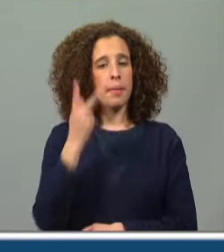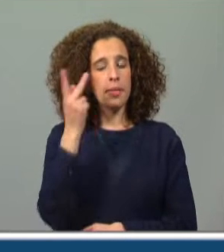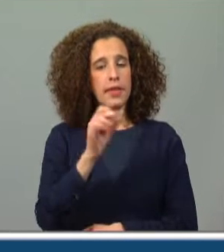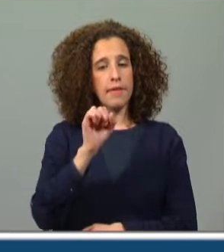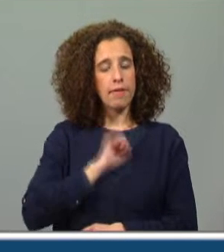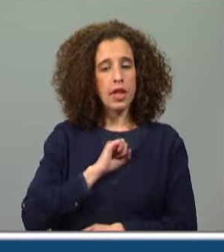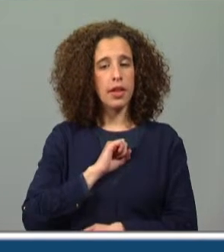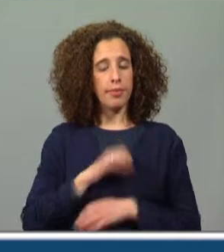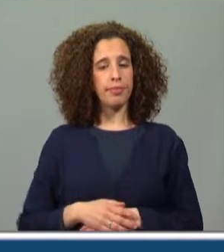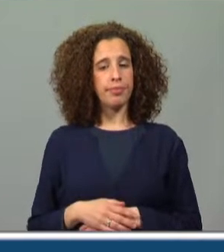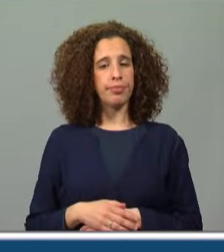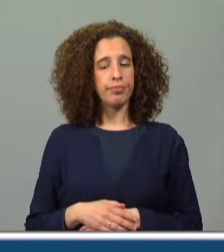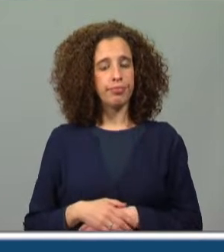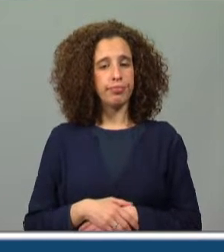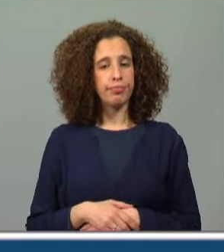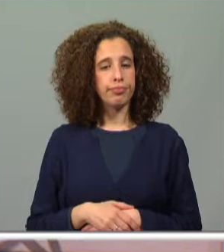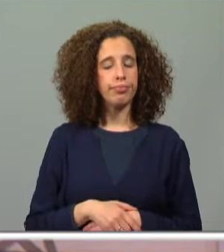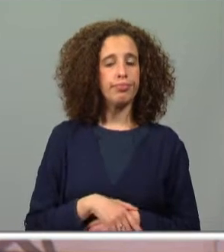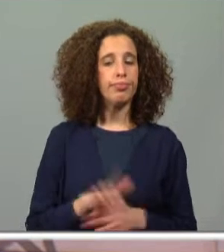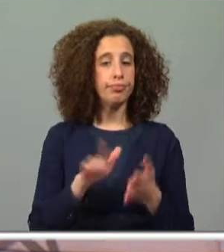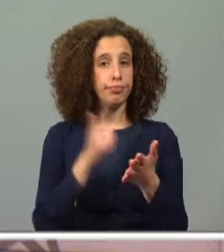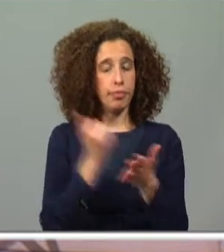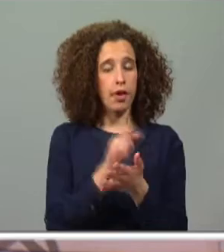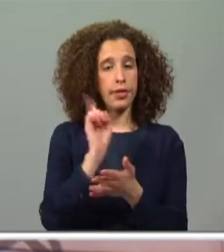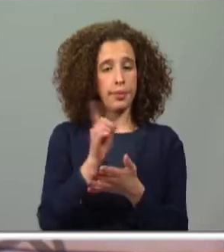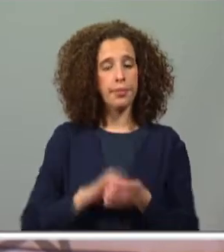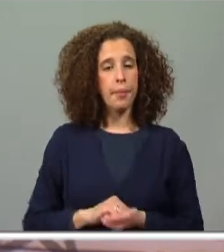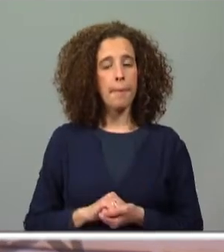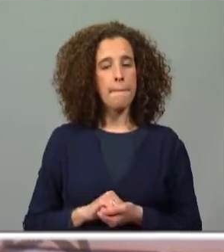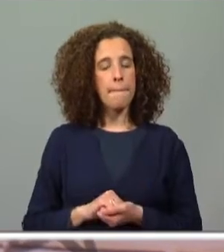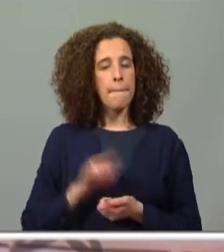Então dessa vez Dessa vez em que ela regressou 然後這次她回來了